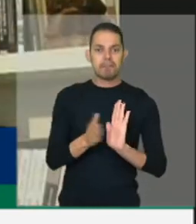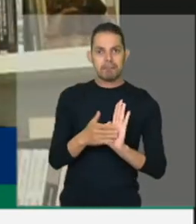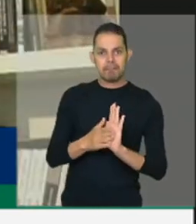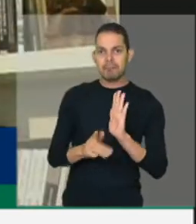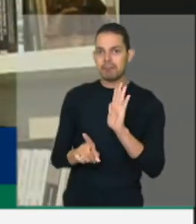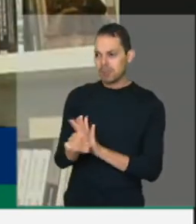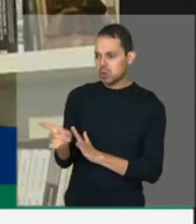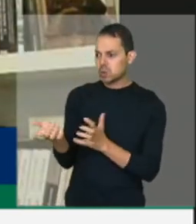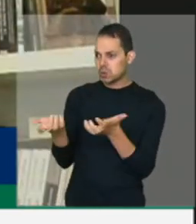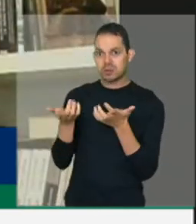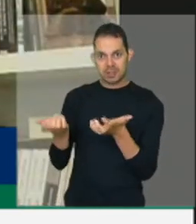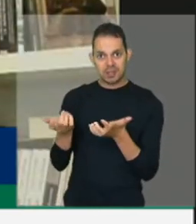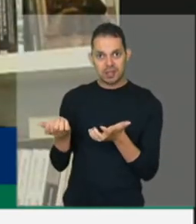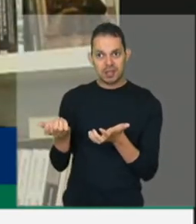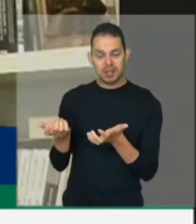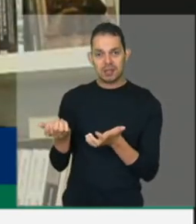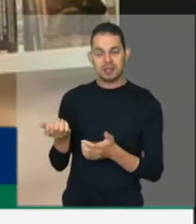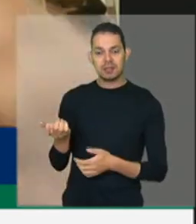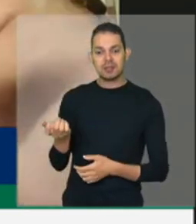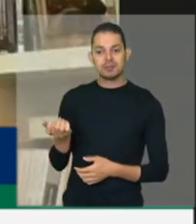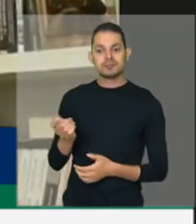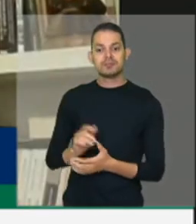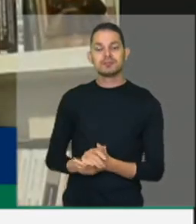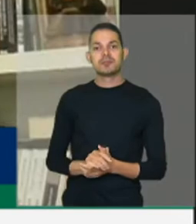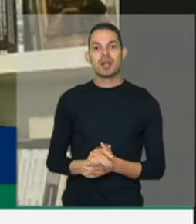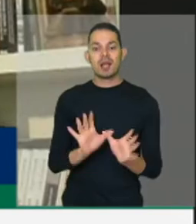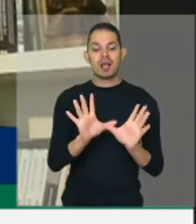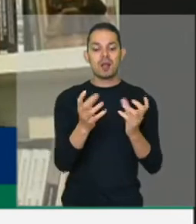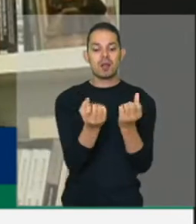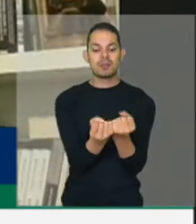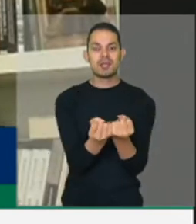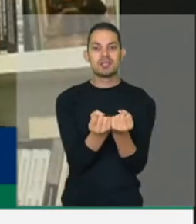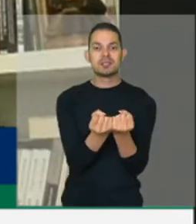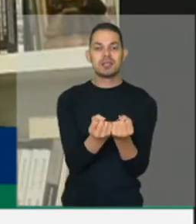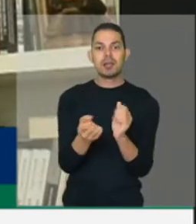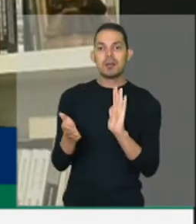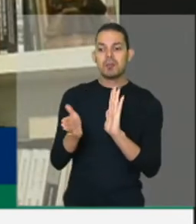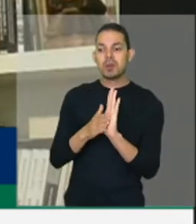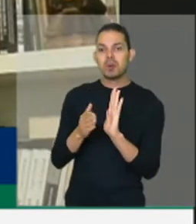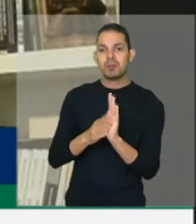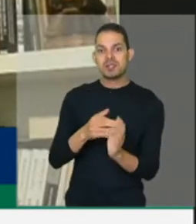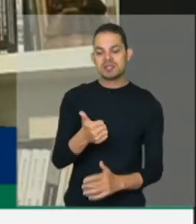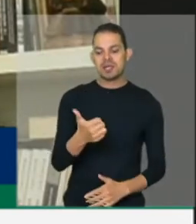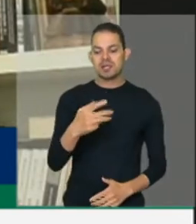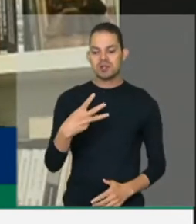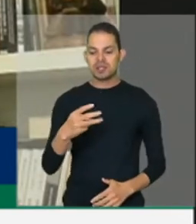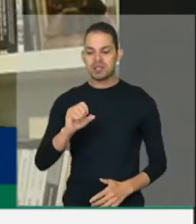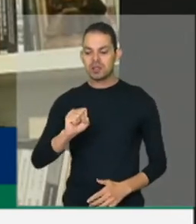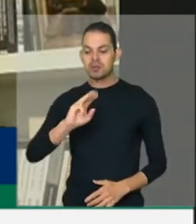DE VACINAS OFERECIDAS NO GOVERNO BRASILEIRO. SÓ A ORGANIZAÇÃO MUNDIAL DE SAÚDE OFERECEU 138 MILHÕES DE DOSES. E BOLSONARO SE NEGOU